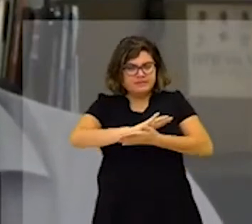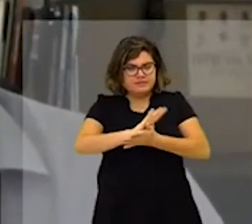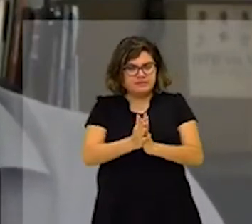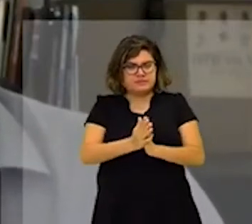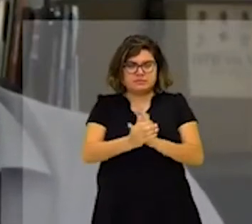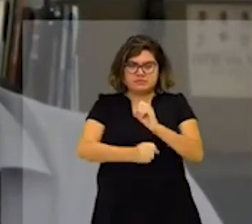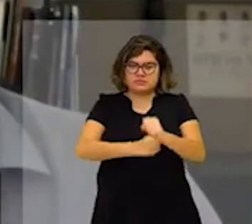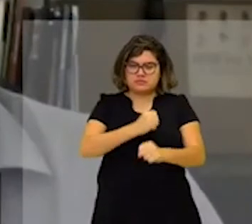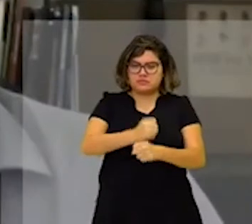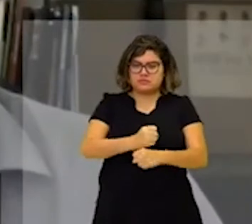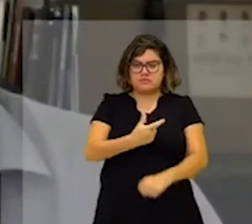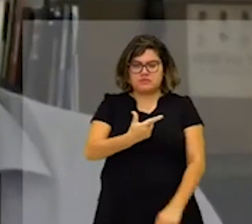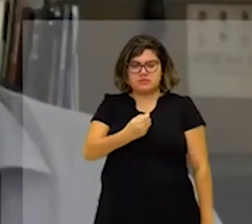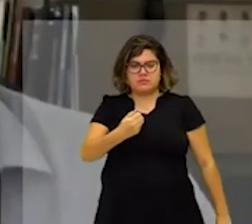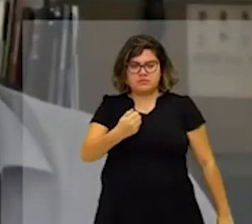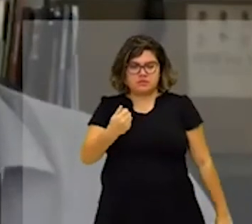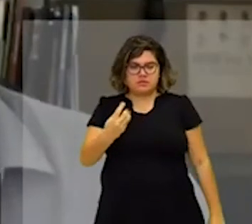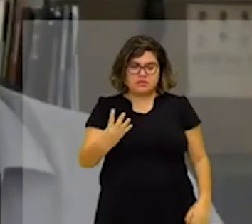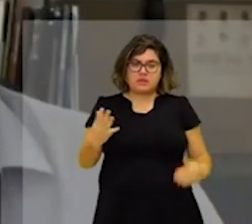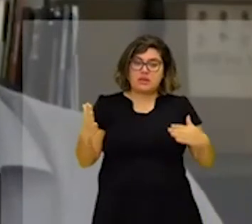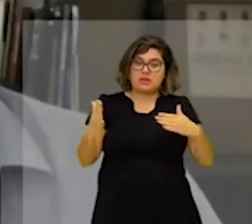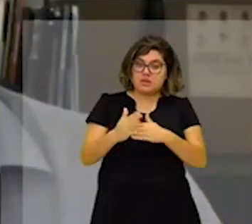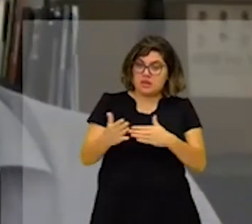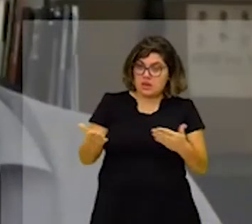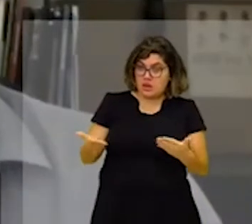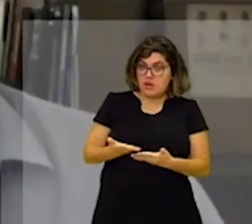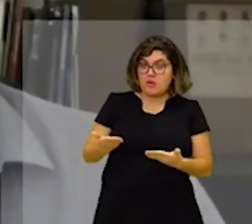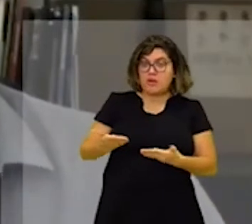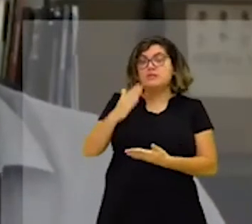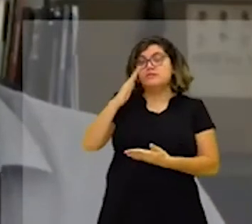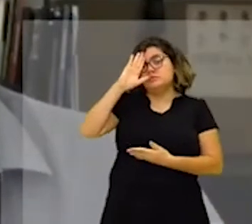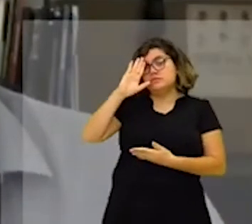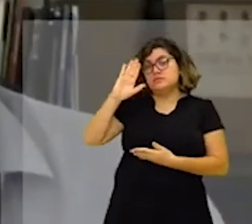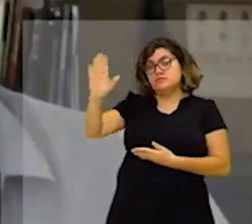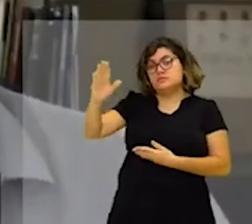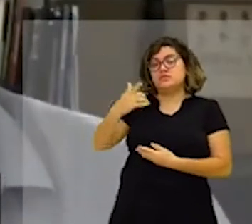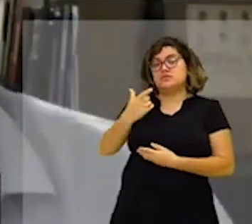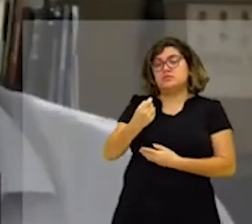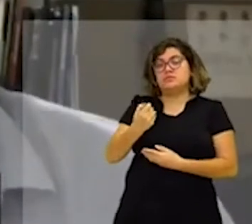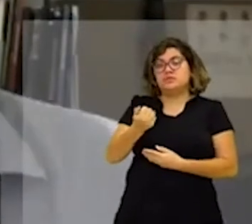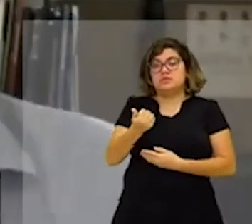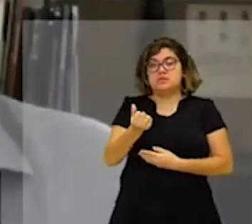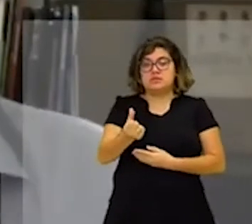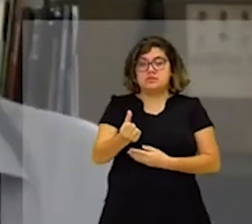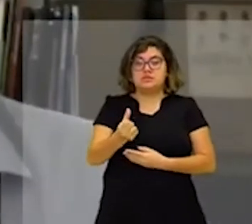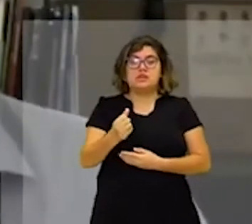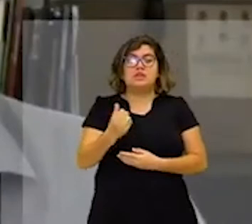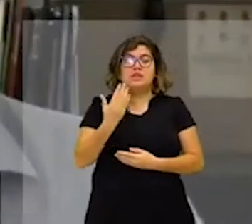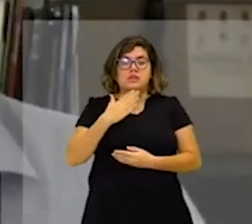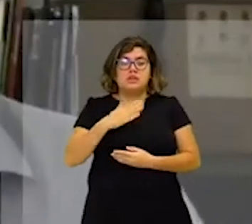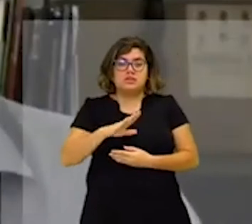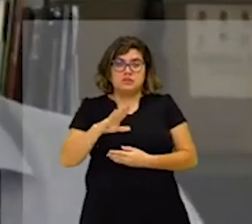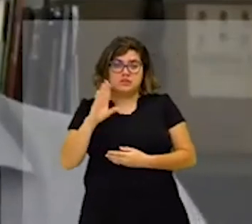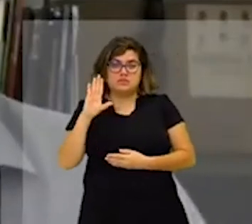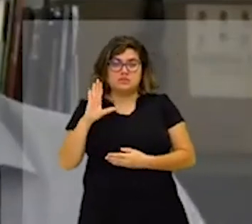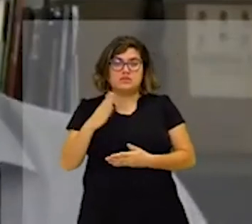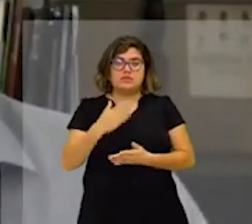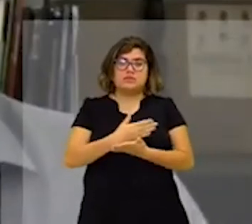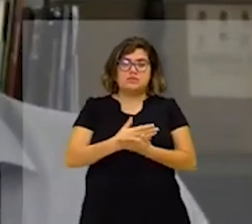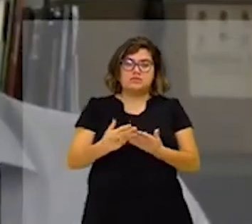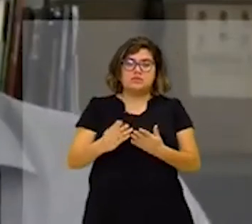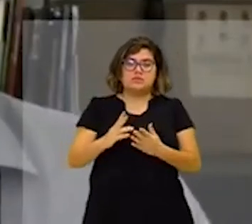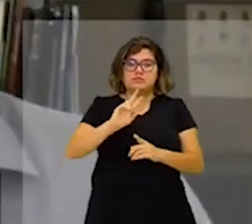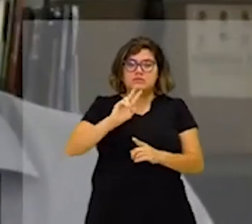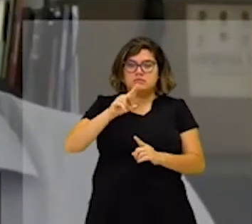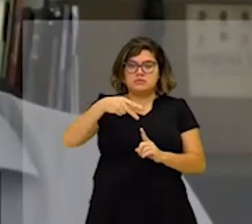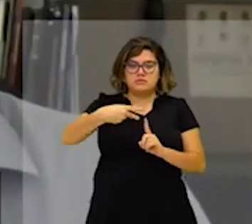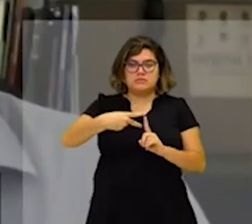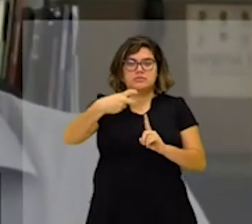para cá estabelece a partir de 2016 e candidato candidato passa oficial alto é declarar planta